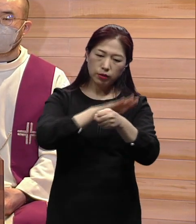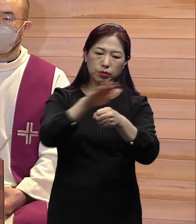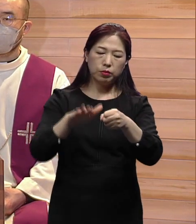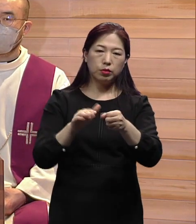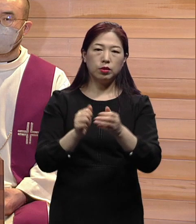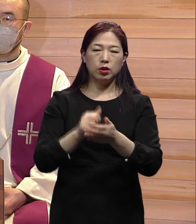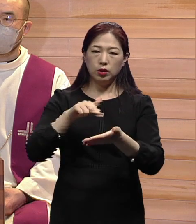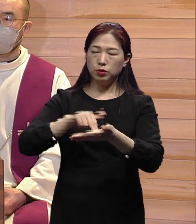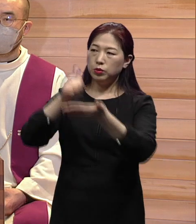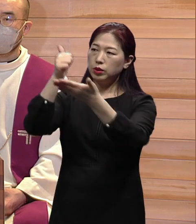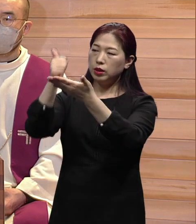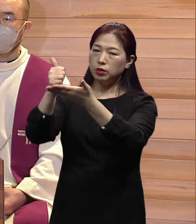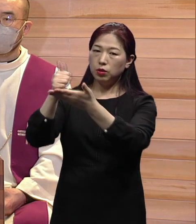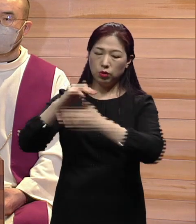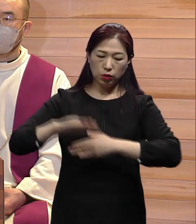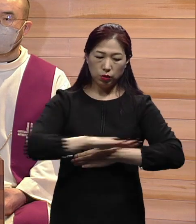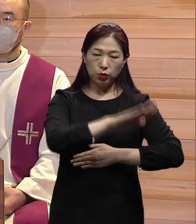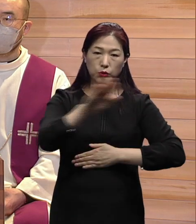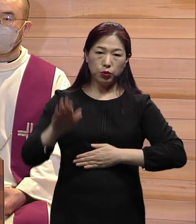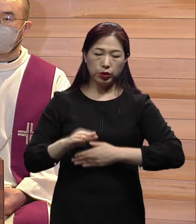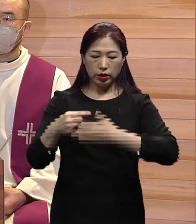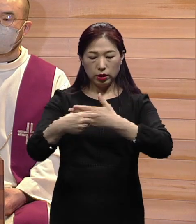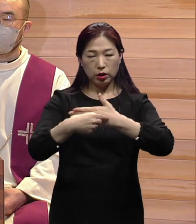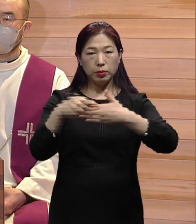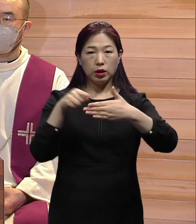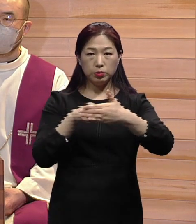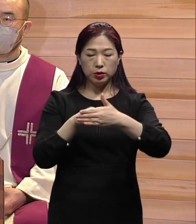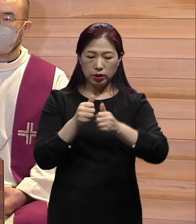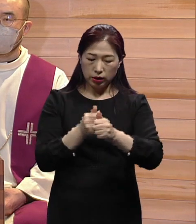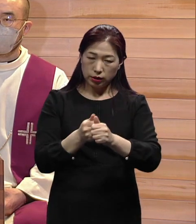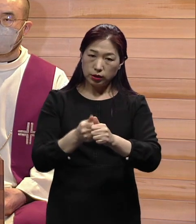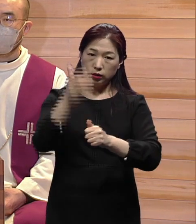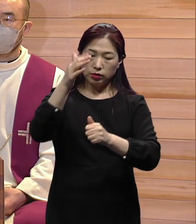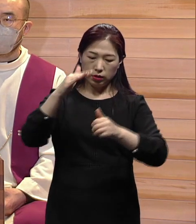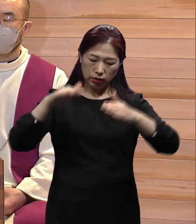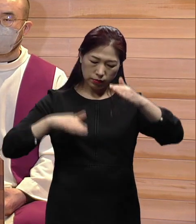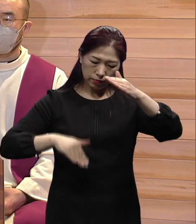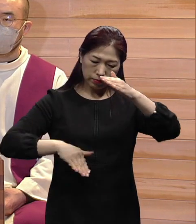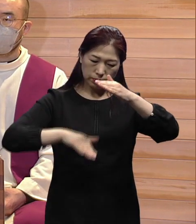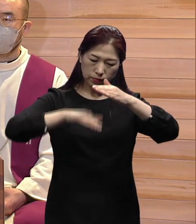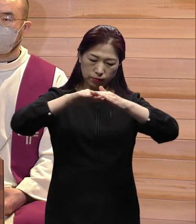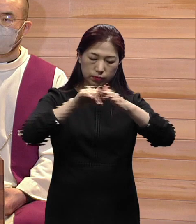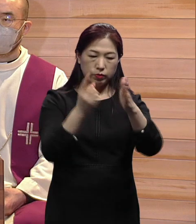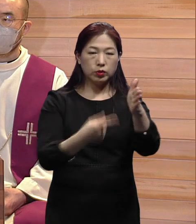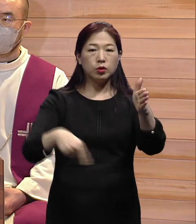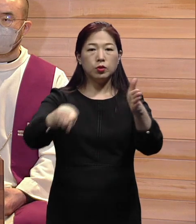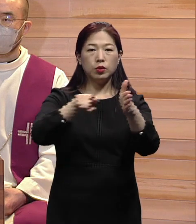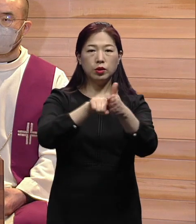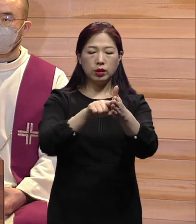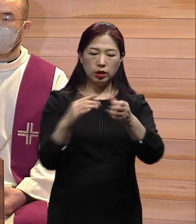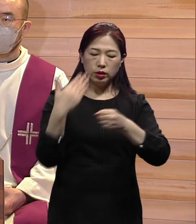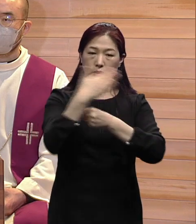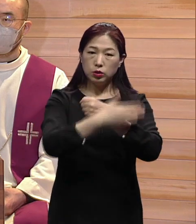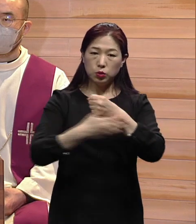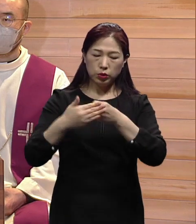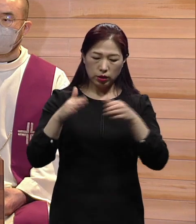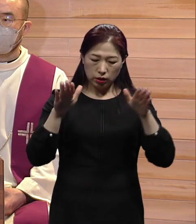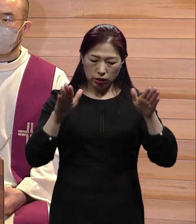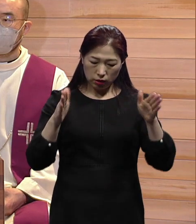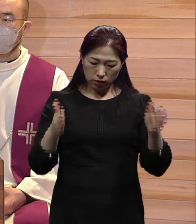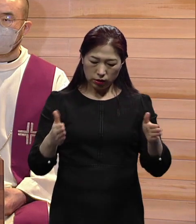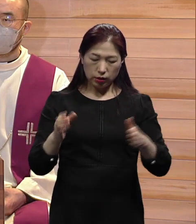주님께서 우리 마음을 당신 사랑의 승리로 가득 채워 주시도록 이 은총의 시기인 사순 시기에